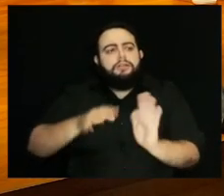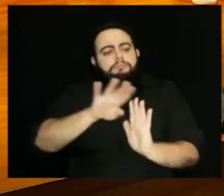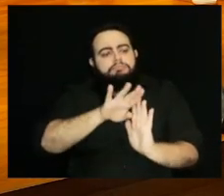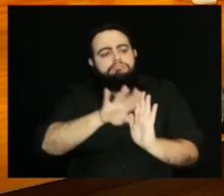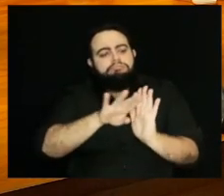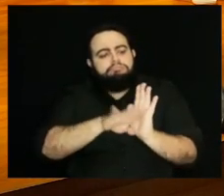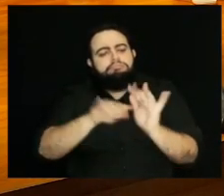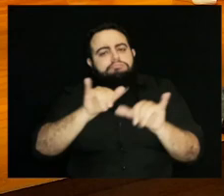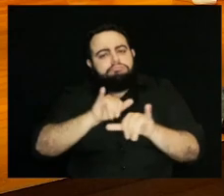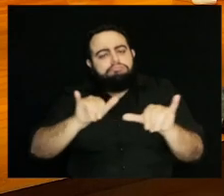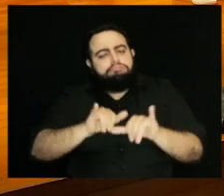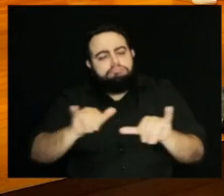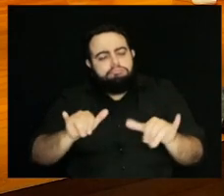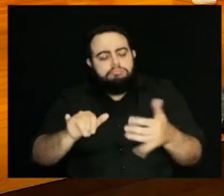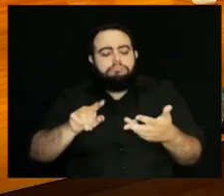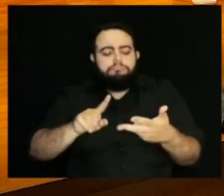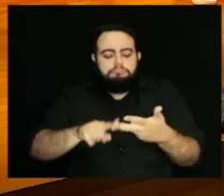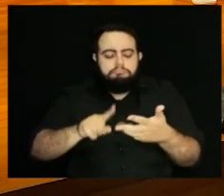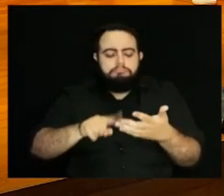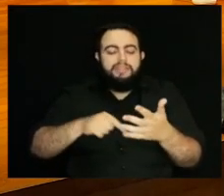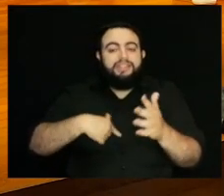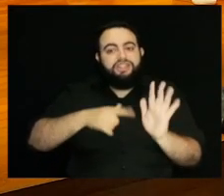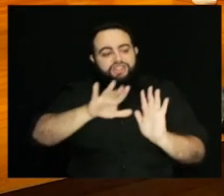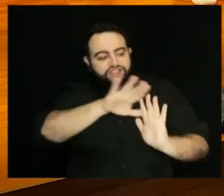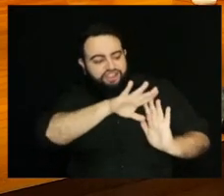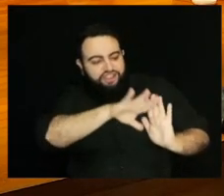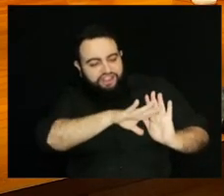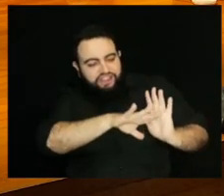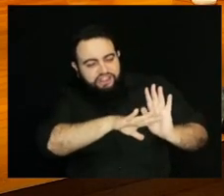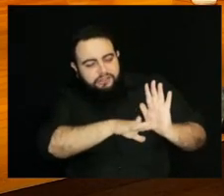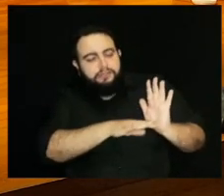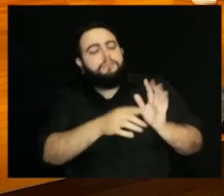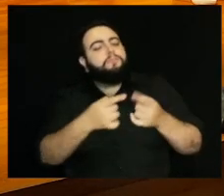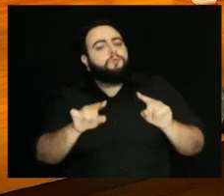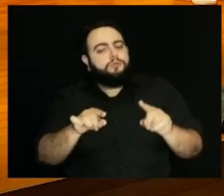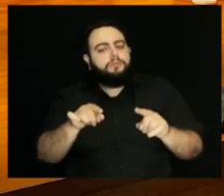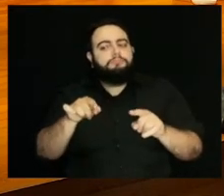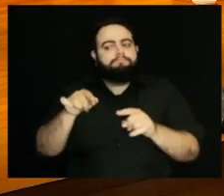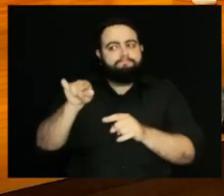não sei o que, dava uma lista de músicas que tinham sido as músicas que tinham tocado ali. O diretor